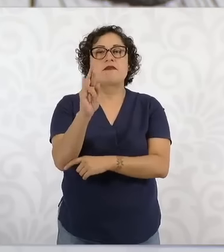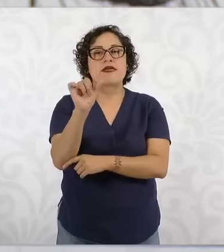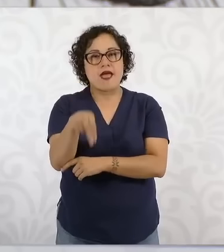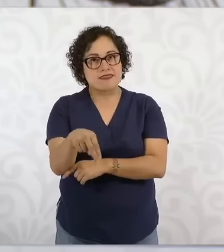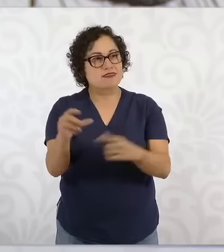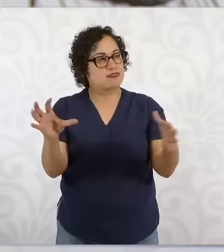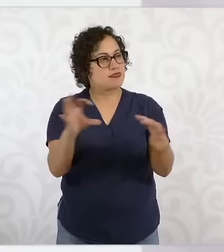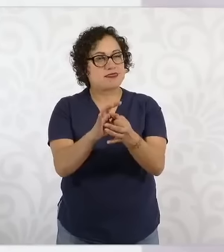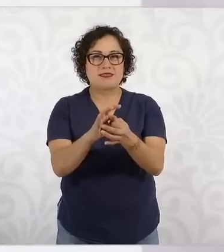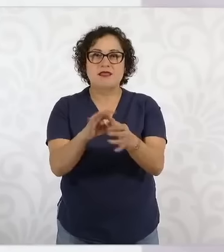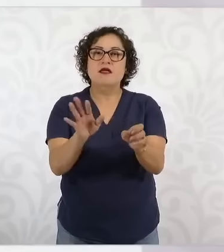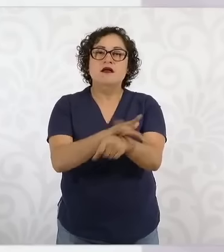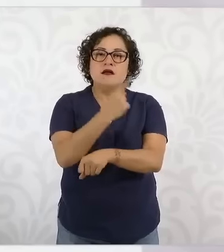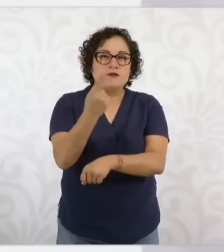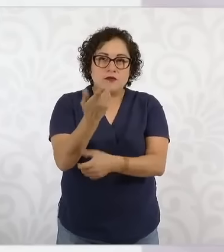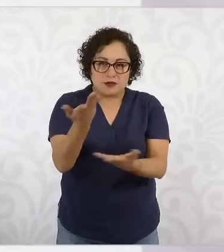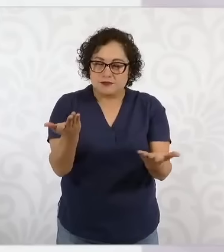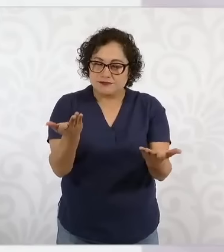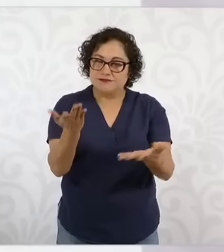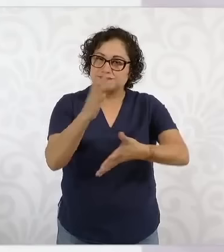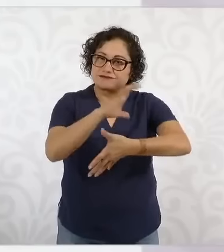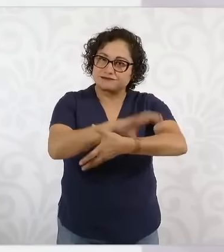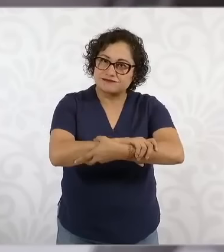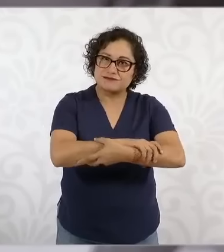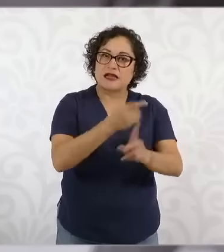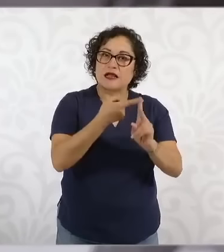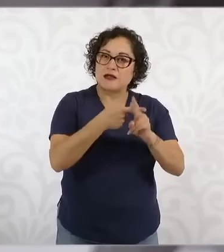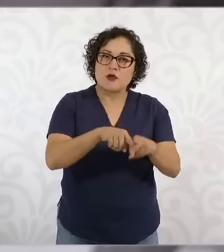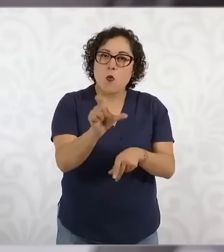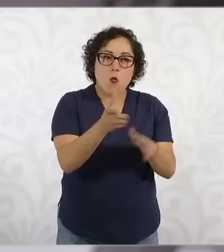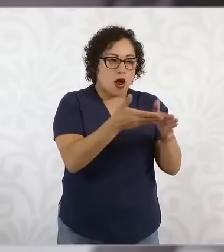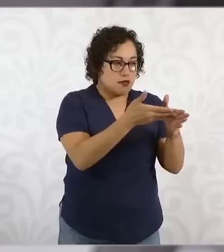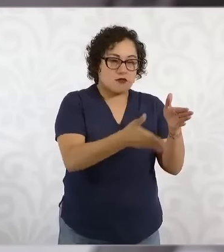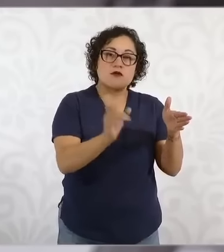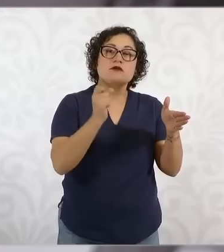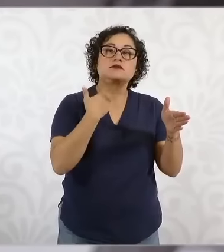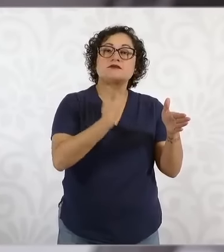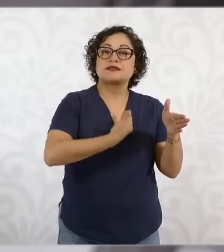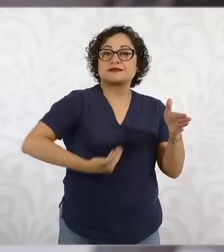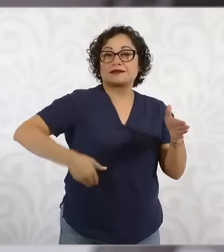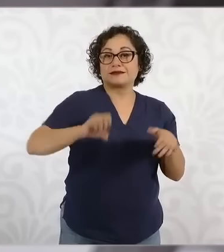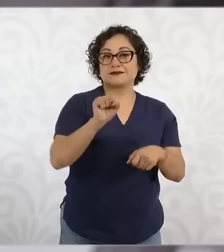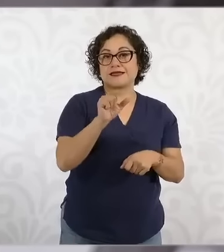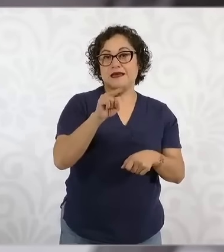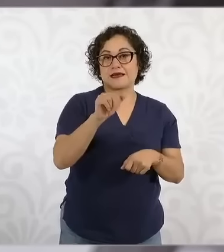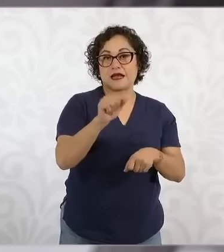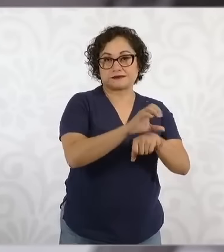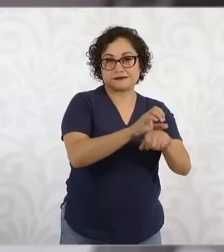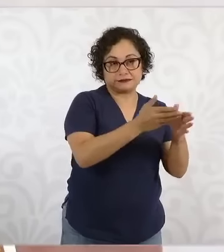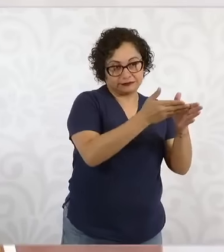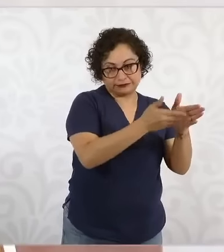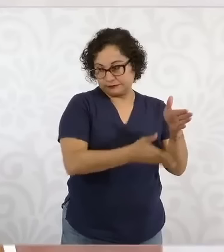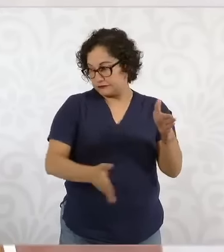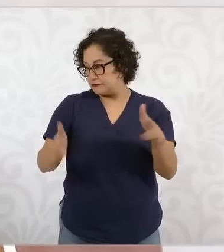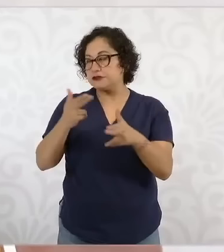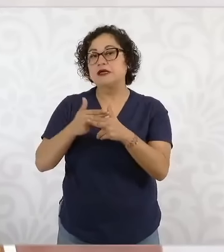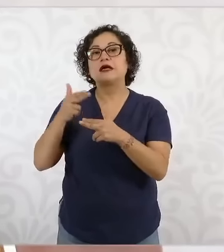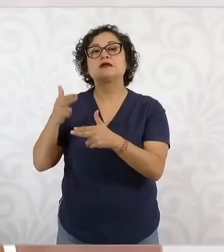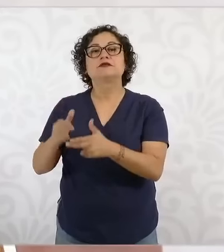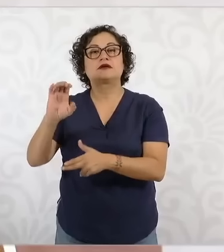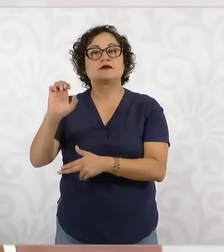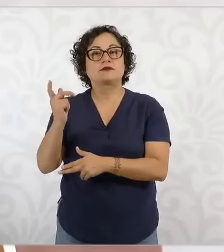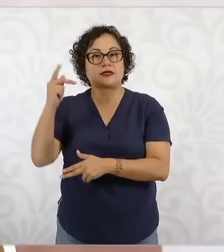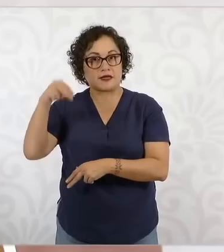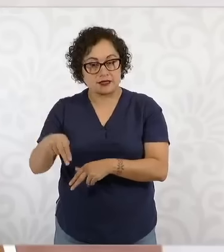la alianza que se da desde Salinas hasta Peña Nieto y después ya formalmente en el 21 y el 24,